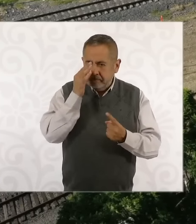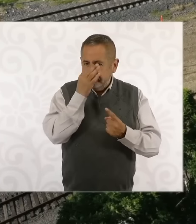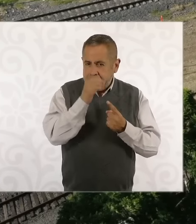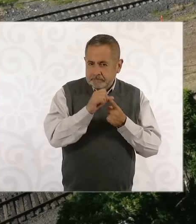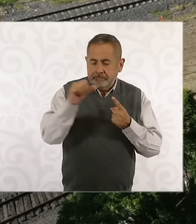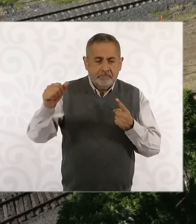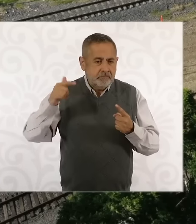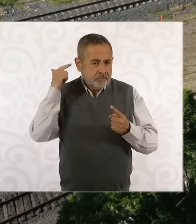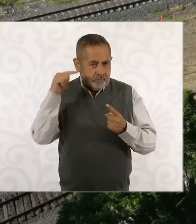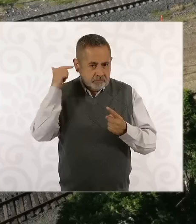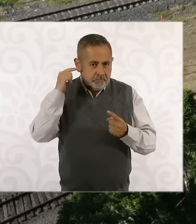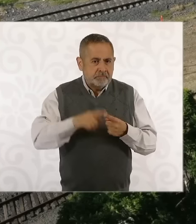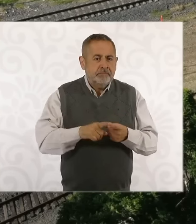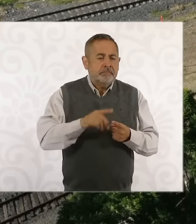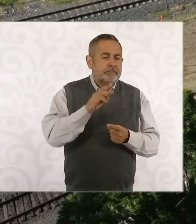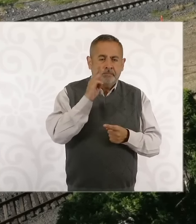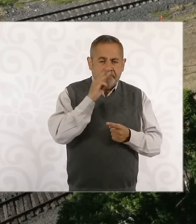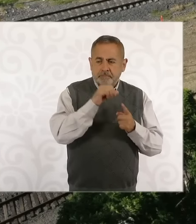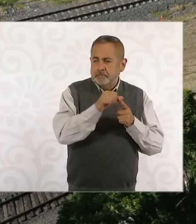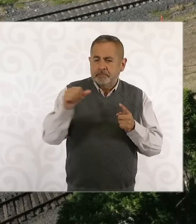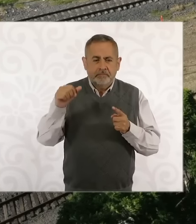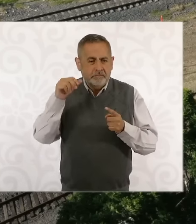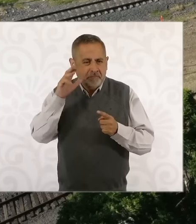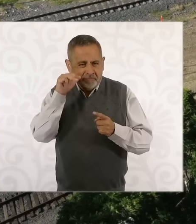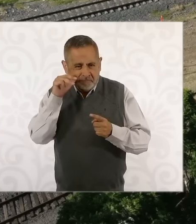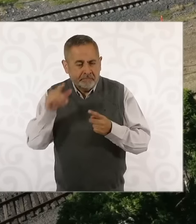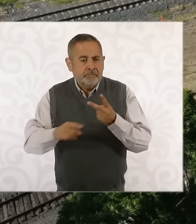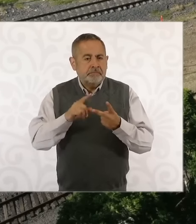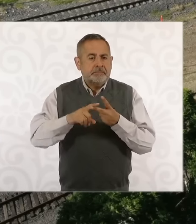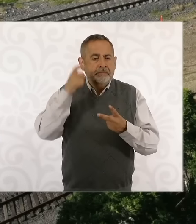Mazatlán, Los Mochis y el Tren del Golfo de México de Querétaro, San Luis Potosí y de San Luis